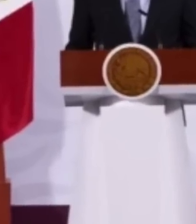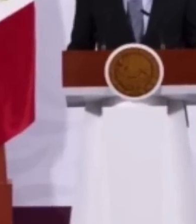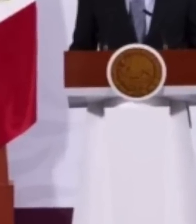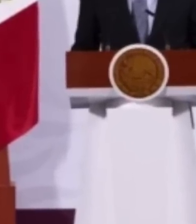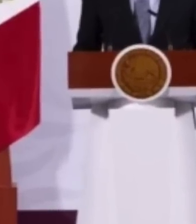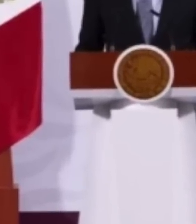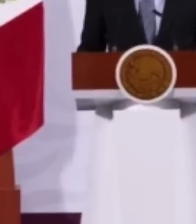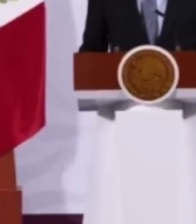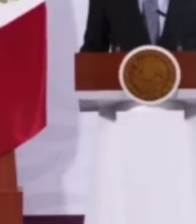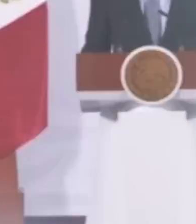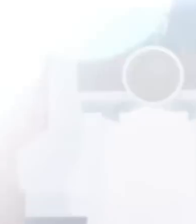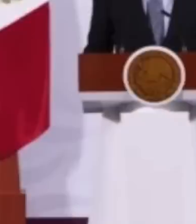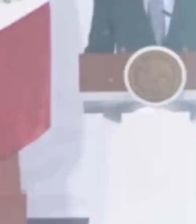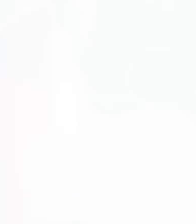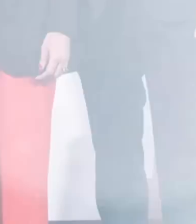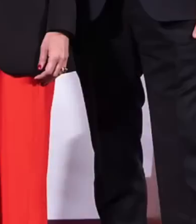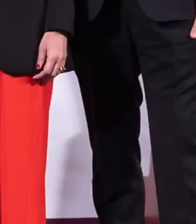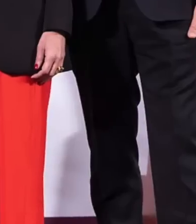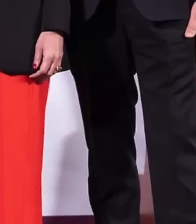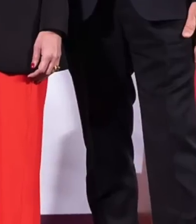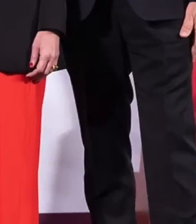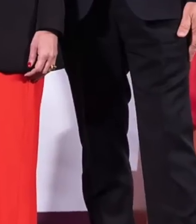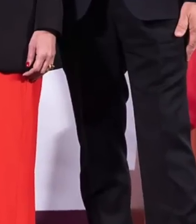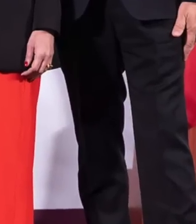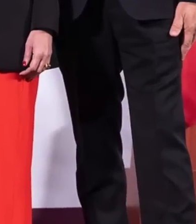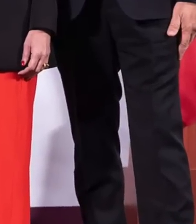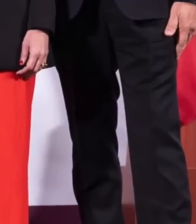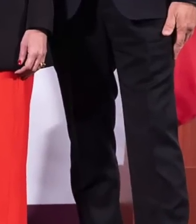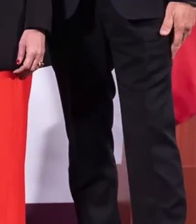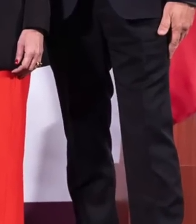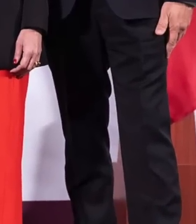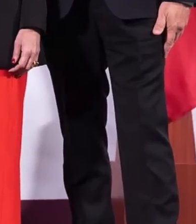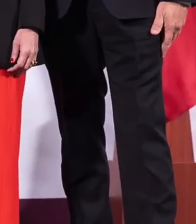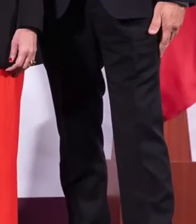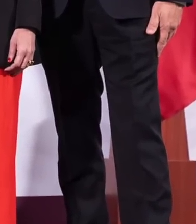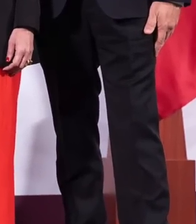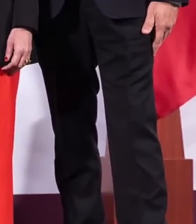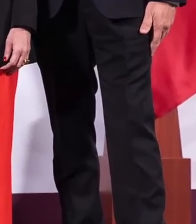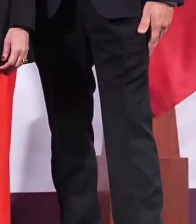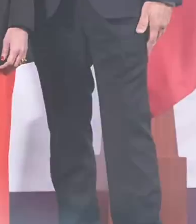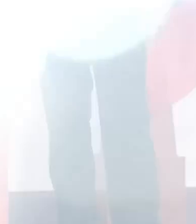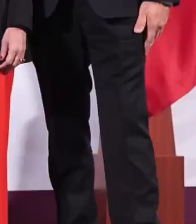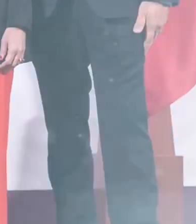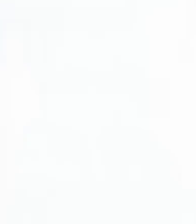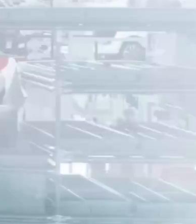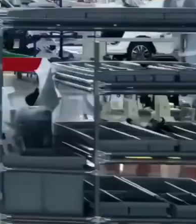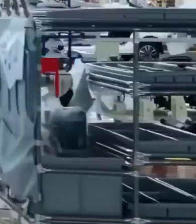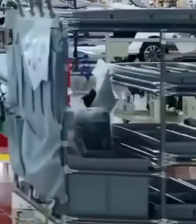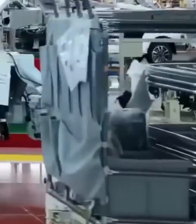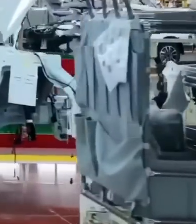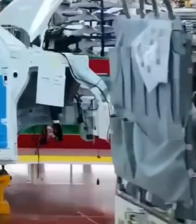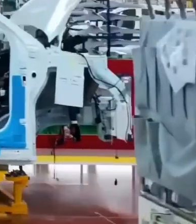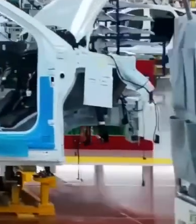estudios Churubusco así como la implementación de nuevas empresas 100% mexicanas en la industria